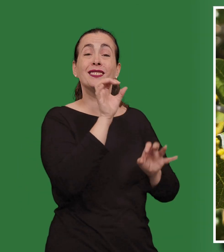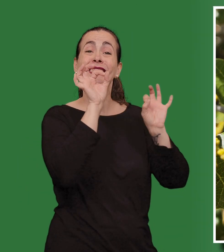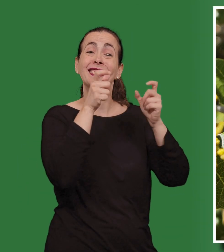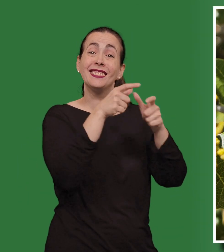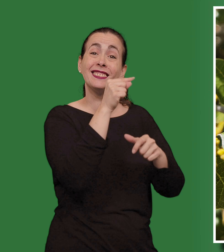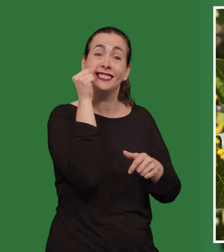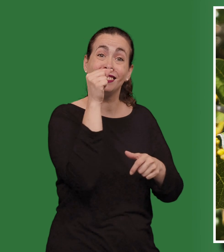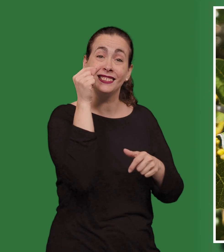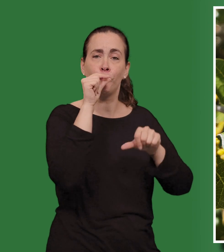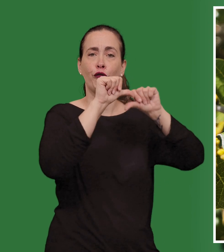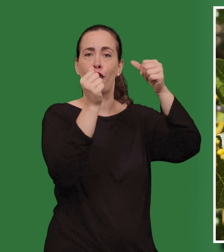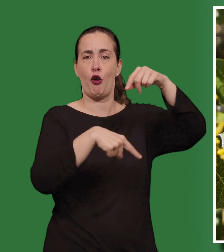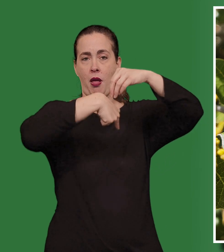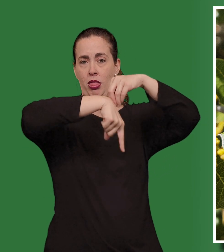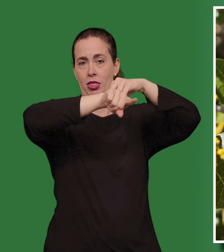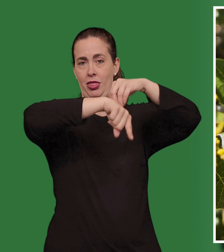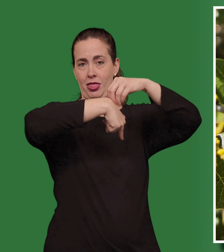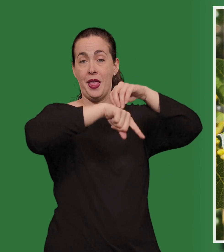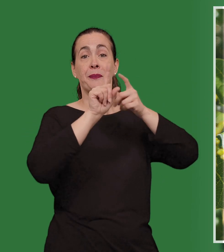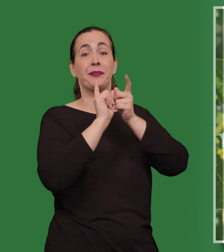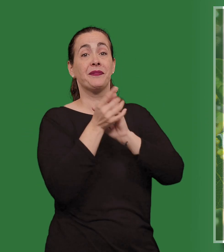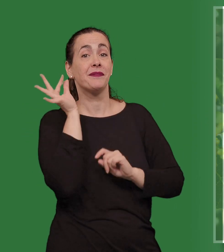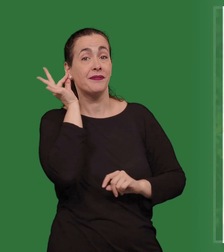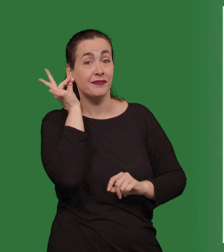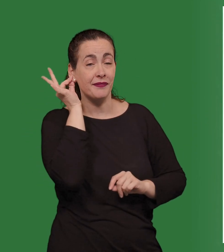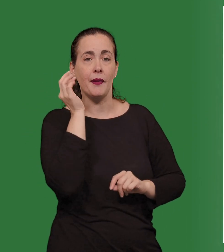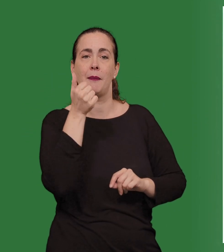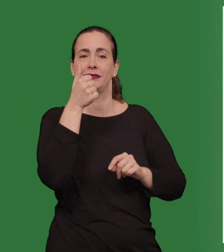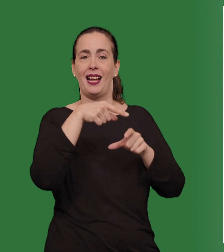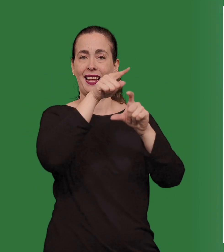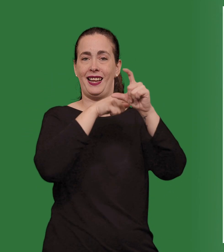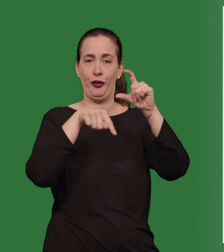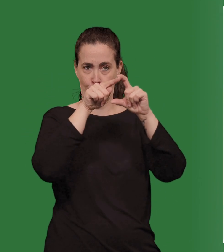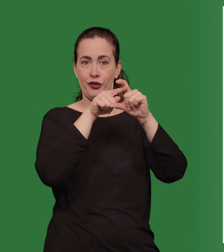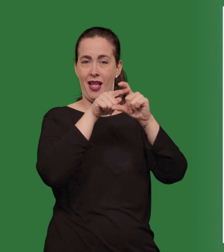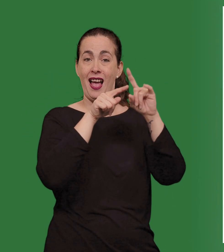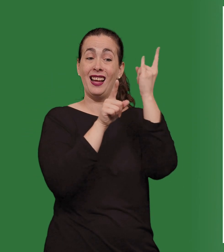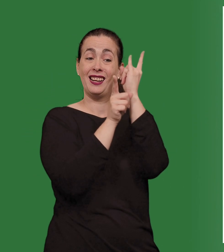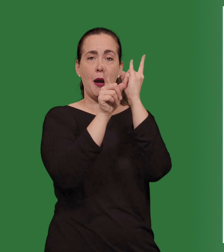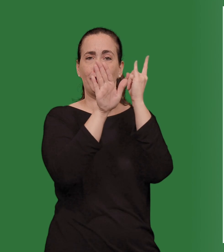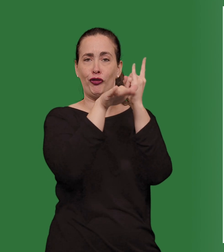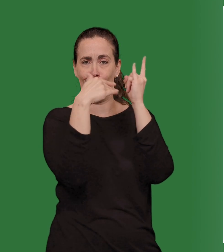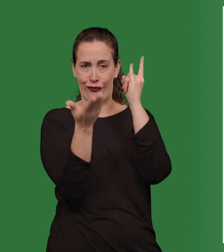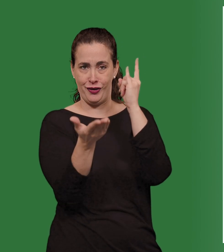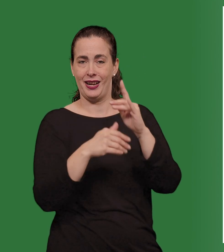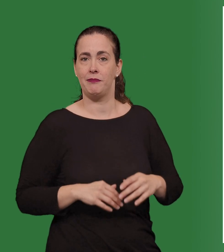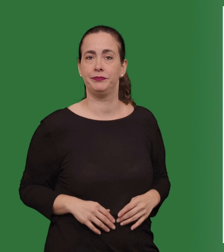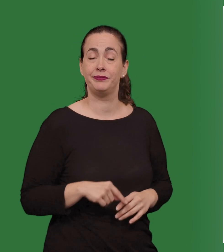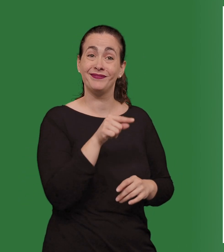Les flors masculines són en aments. Les femenines són en gemmes a l'extrem de les branques.